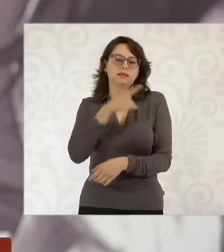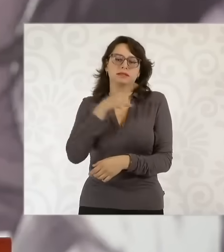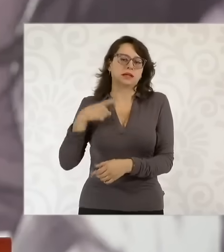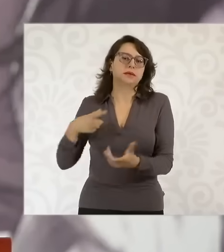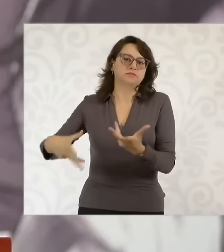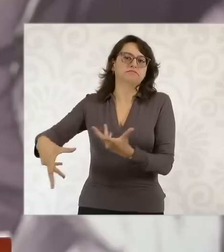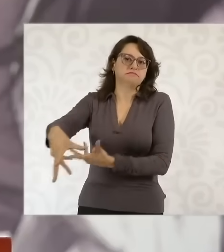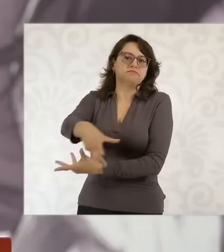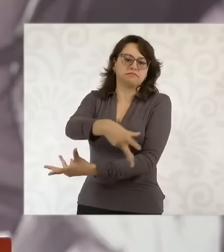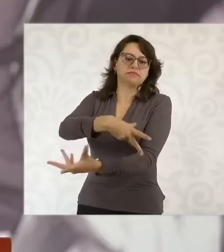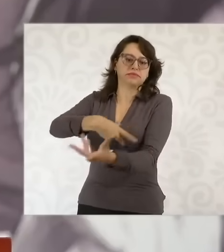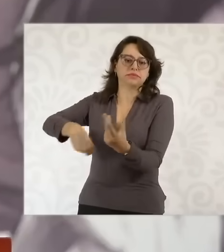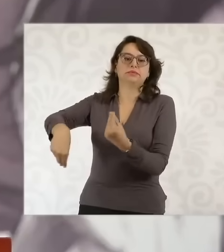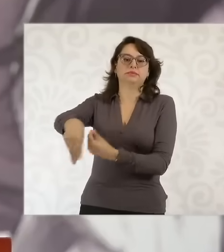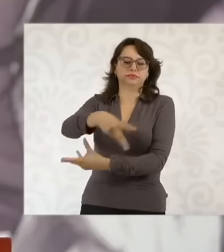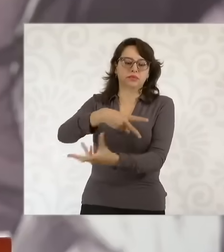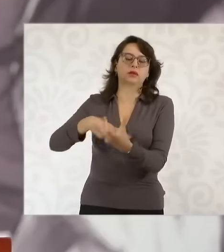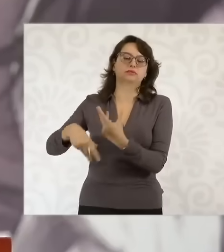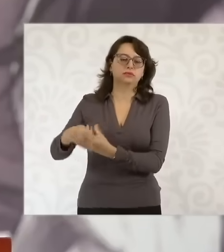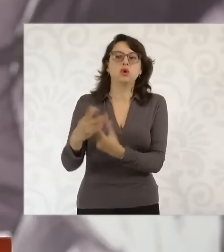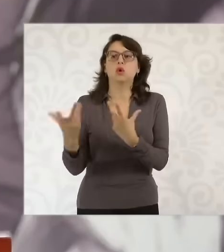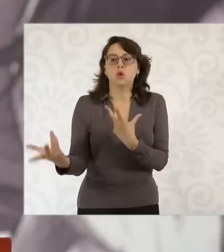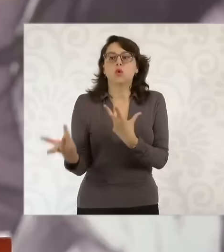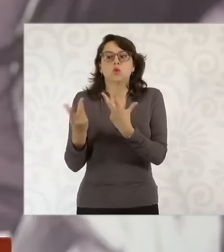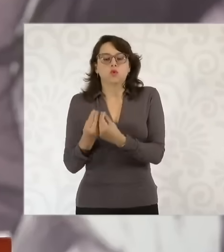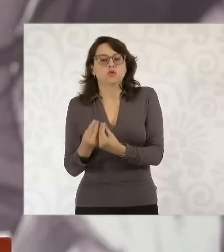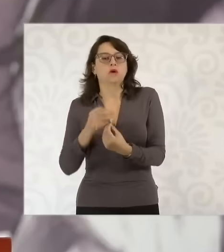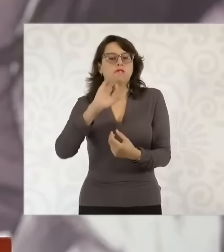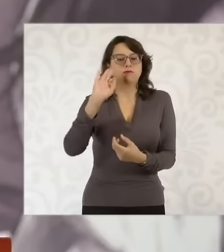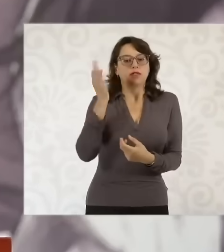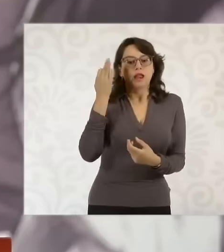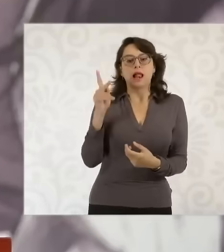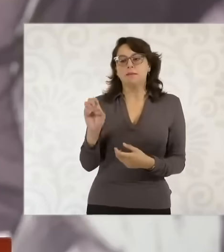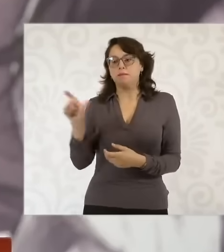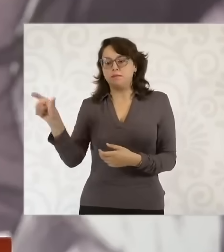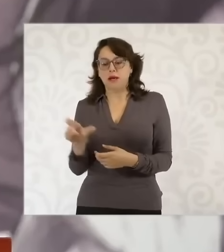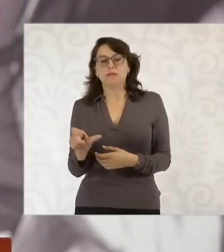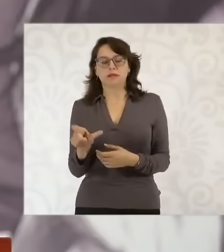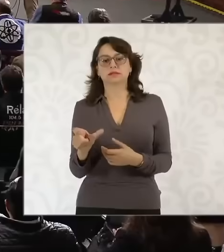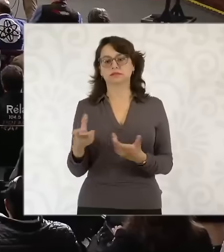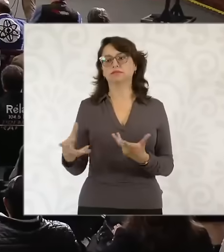poder de manera conjunta y coordinada e hacer refinanciamientos, porque también lo que queremos